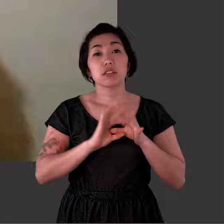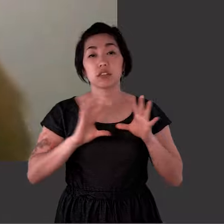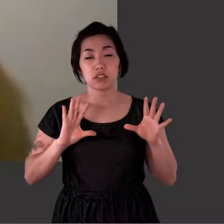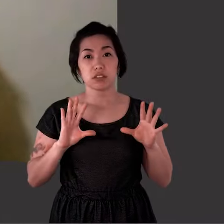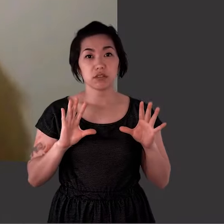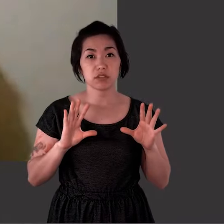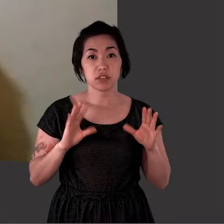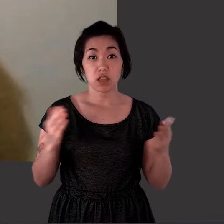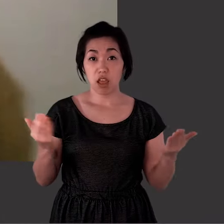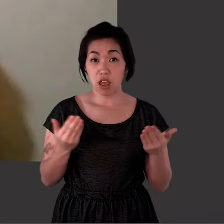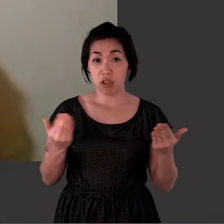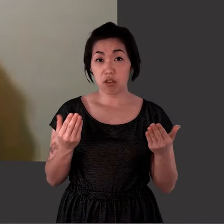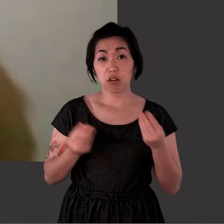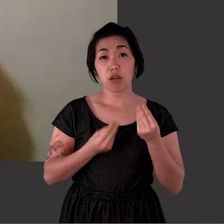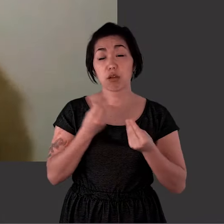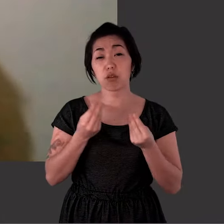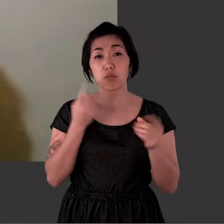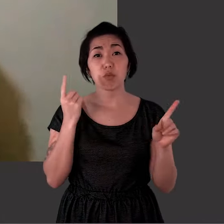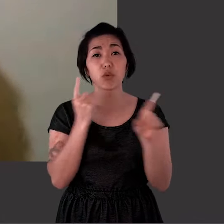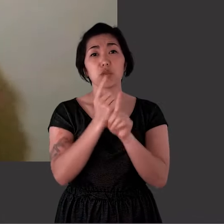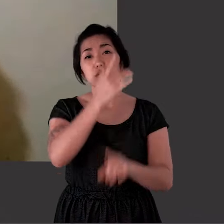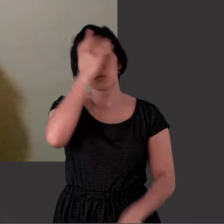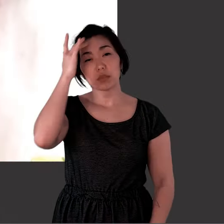Agora os encontros são por meio de telas.